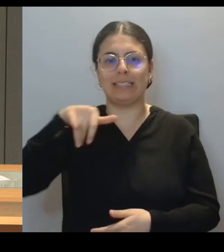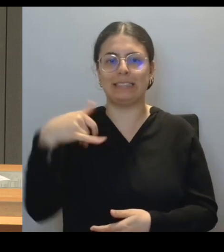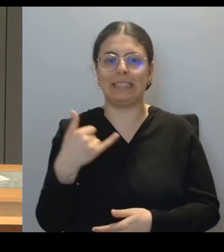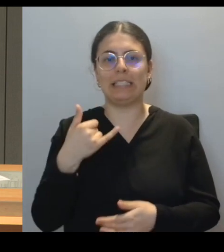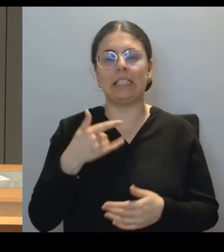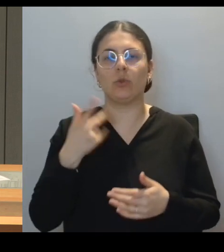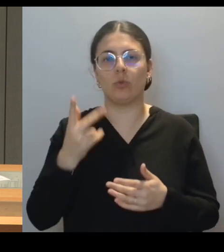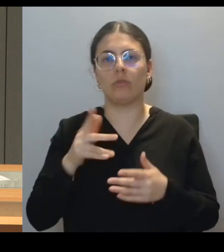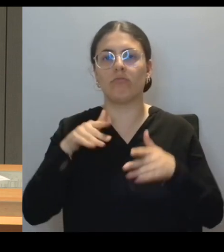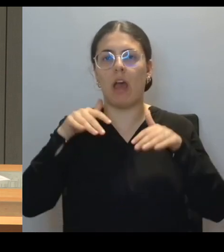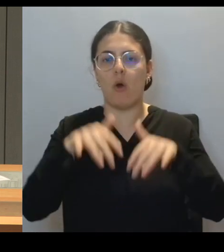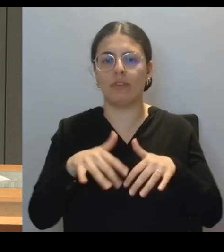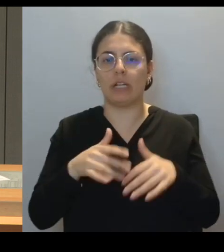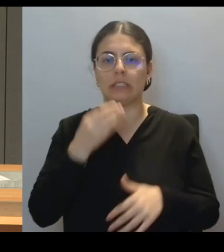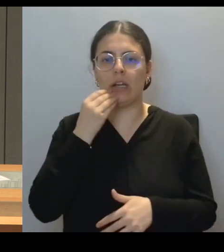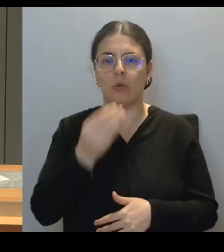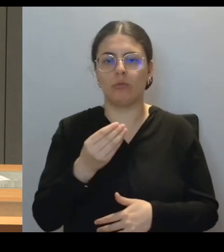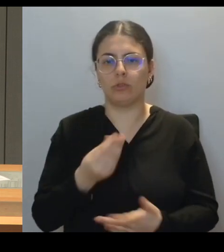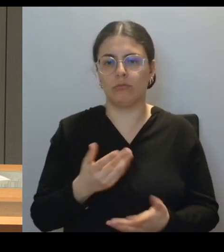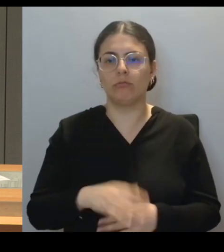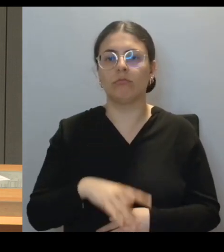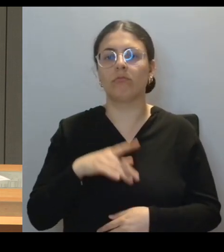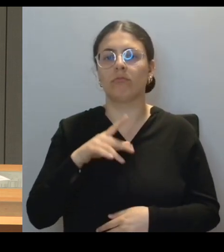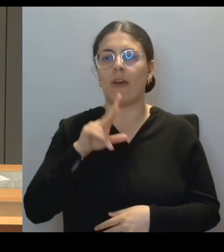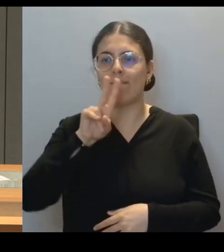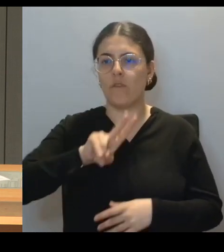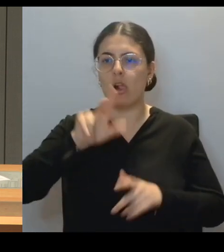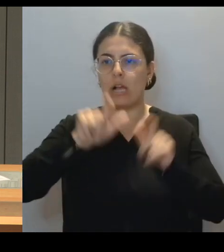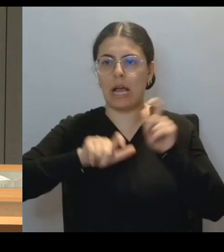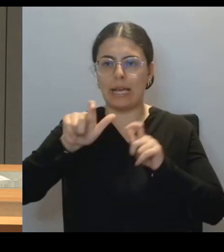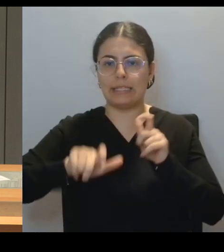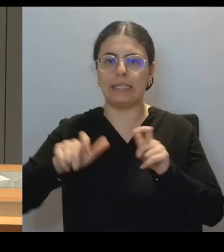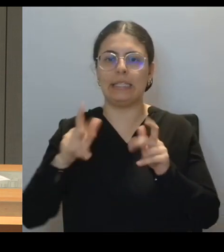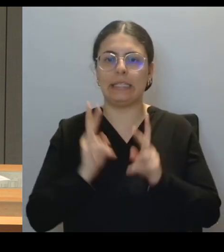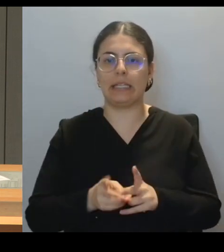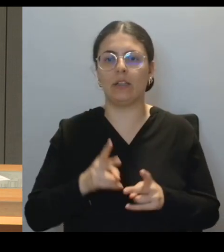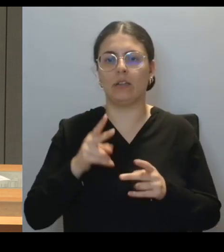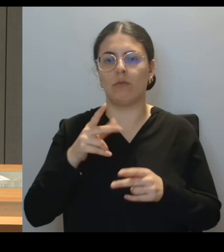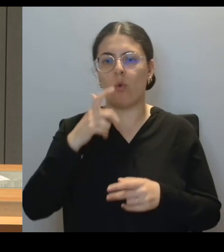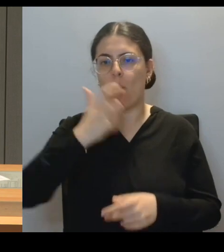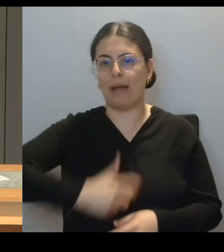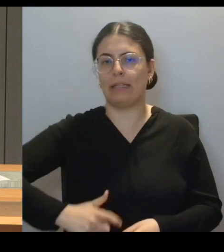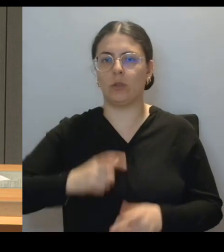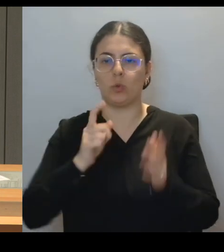Gründen in der Beratung beginnt die Fraktion Die Linke. Bitte schön, Herr Koczak, Sie haben das Wort.